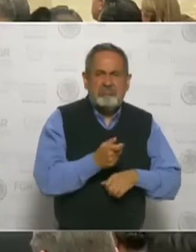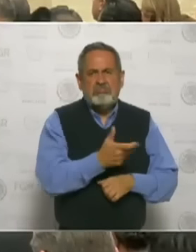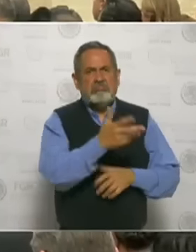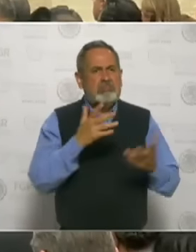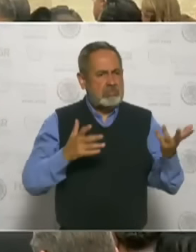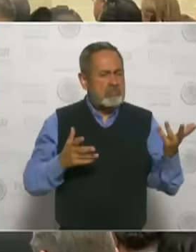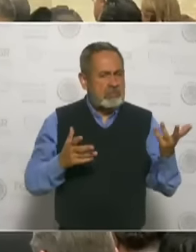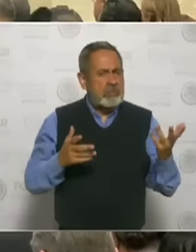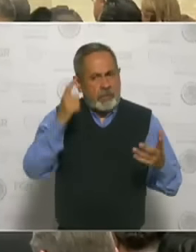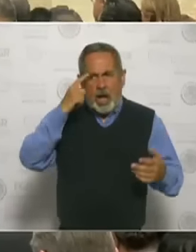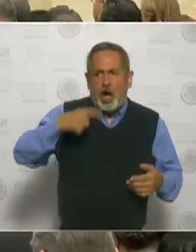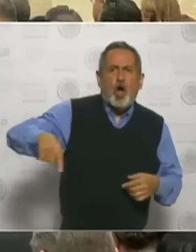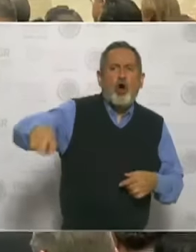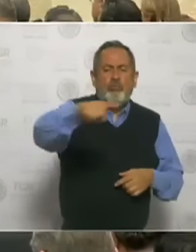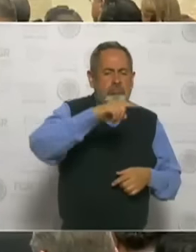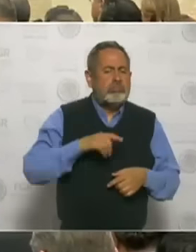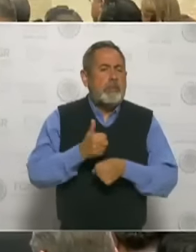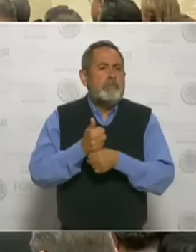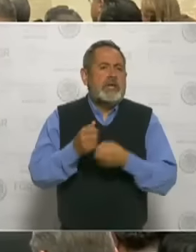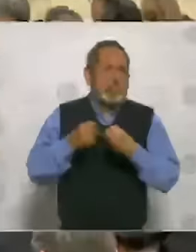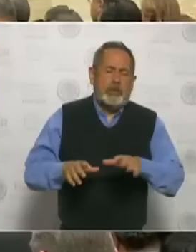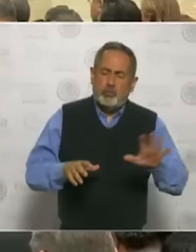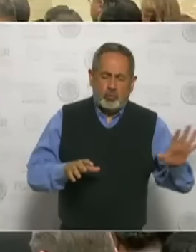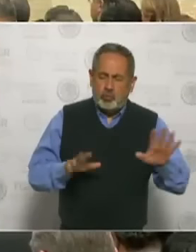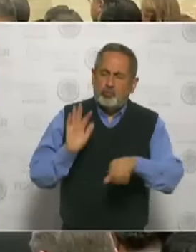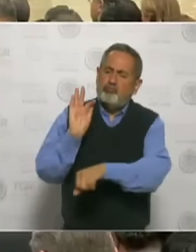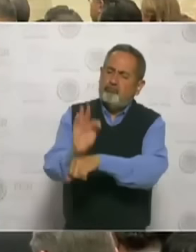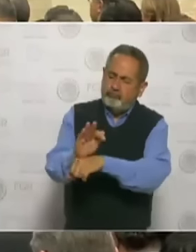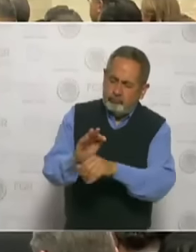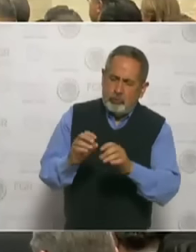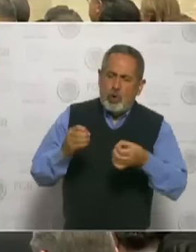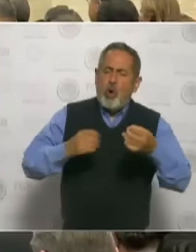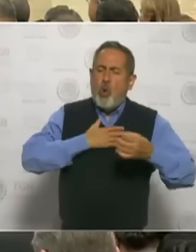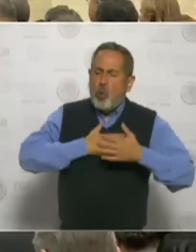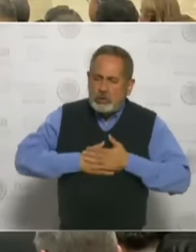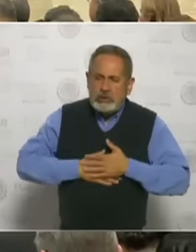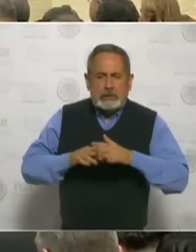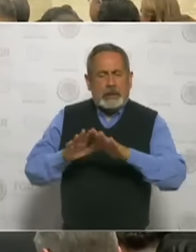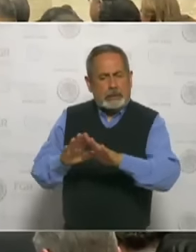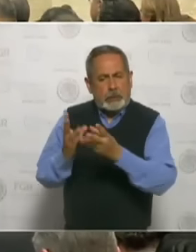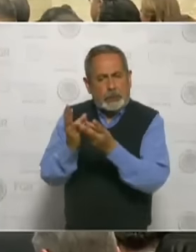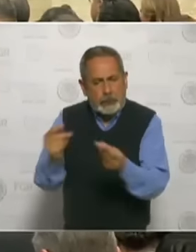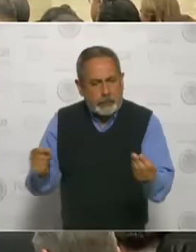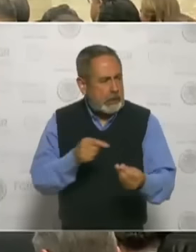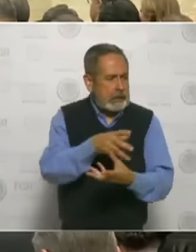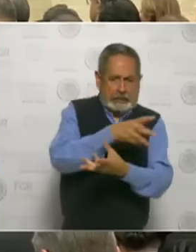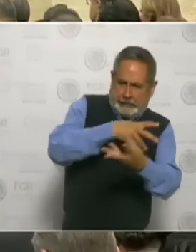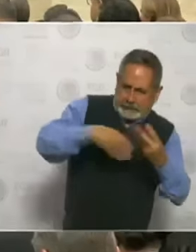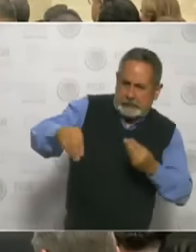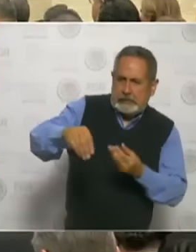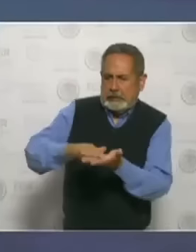garantizar a las víctimas el acceso efectivo a la justicia y la reparación integral del daño. Para